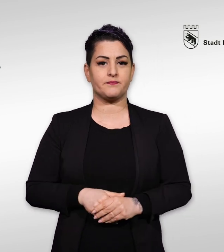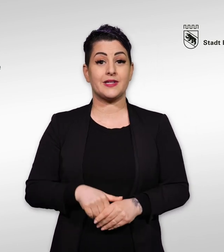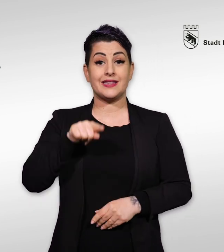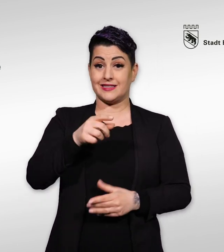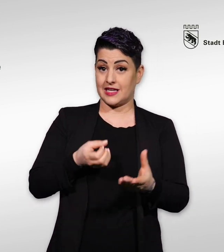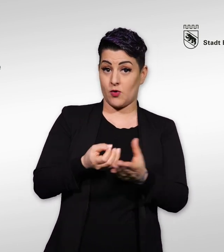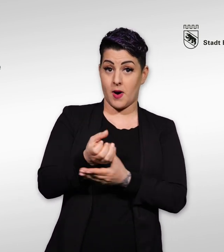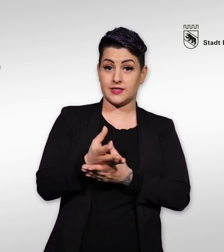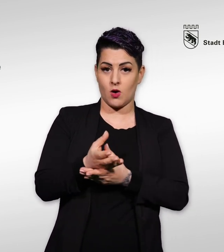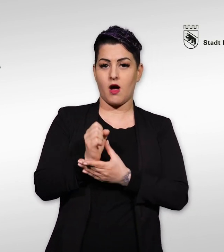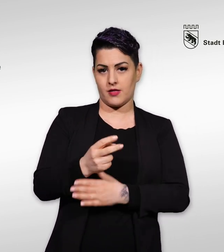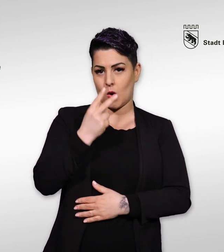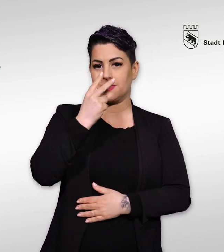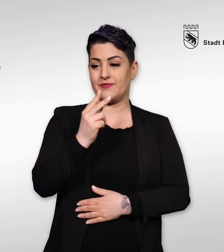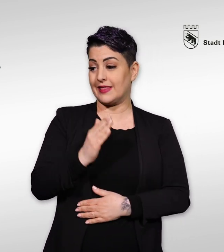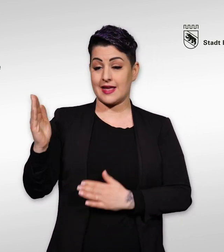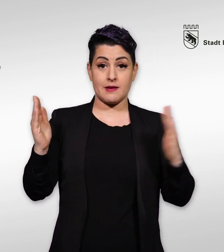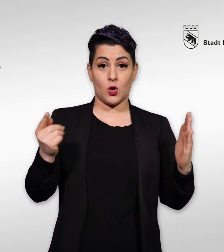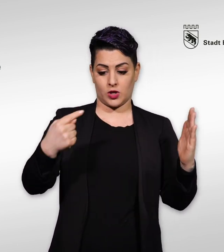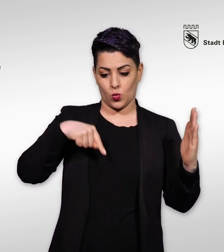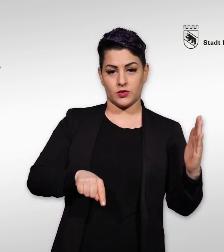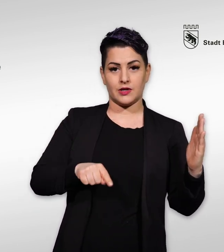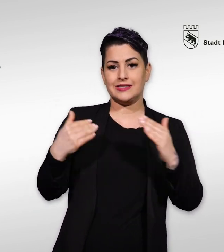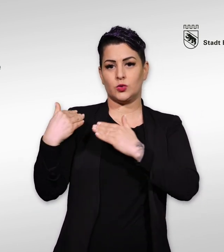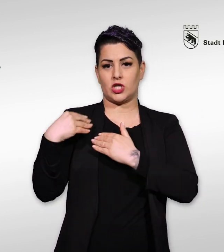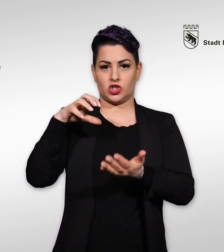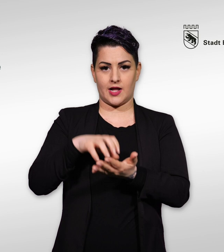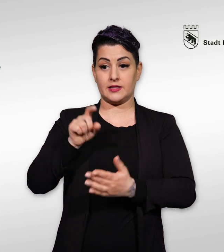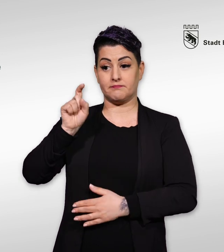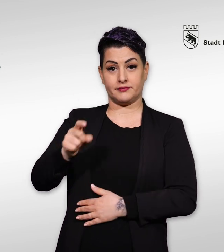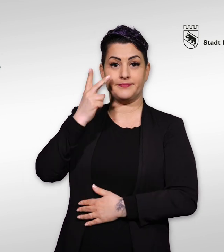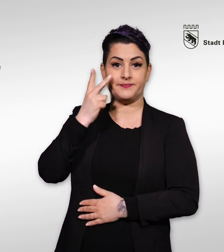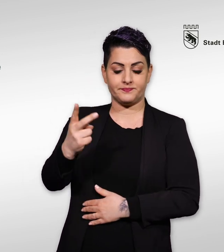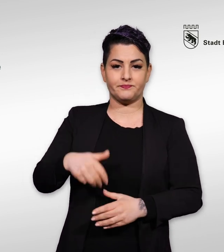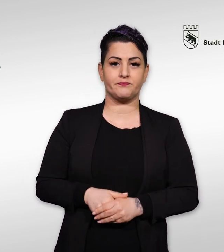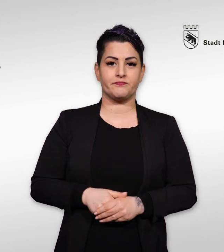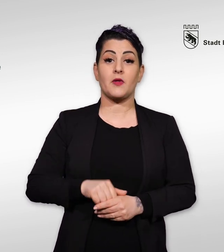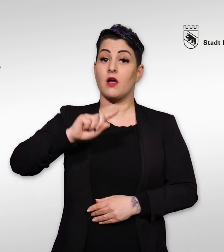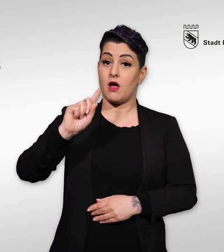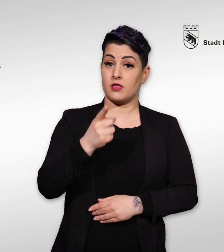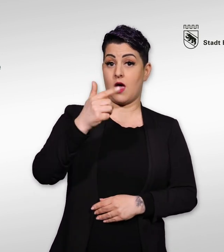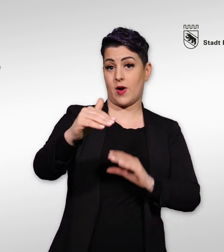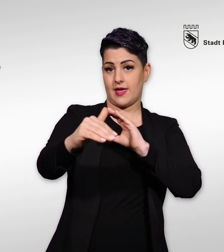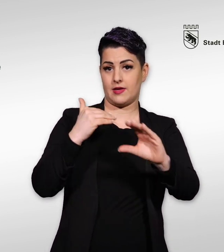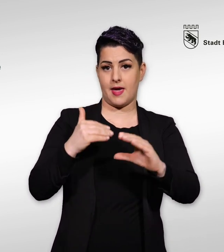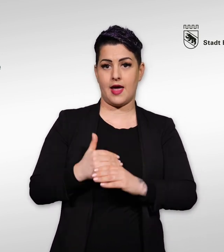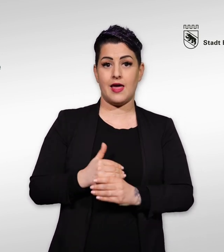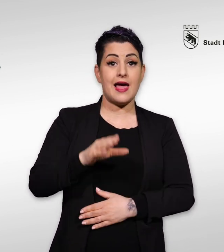Sie finden diese Informationen in der Box «Zuständige Stelle» neben oder unter diesen Videos. Sie erreichen die Lernbegleitung auch per E-Mail: